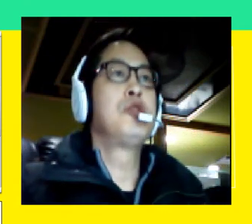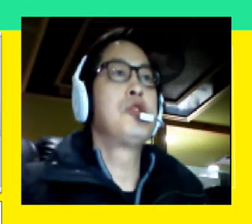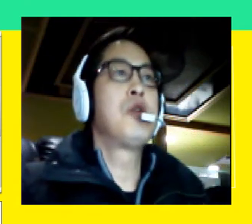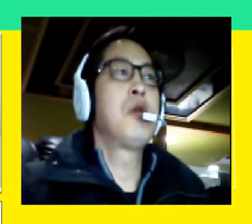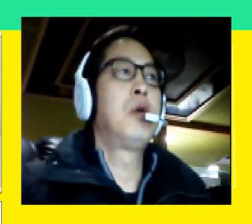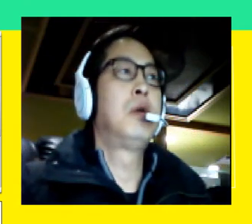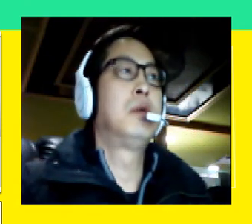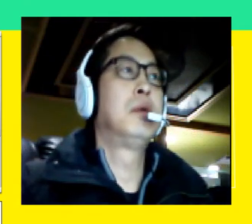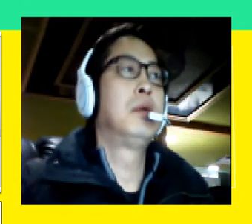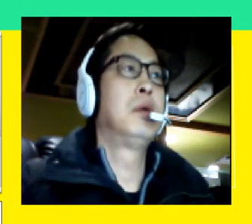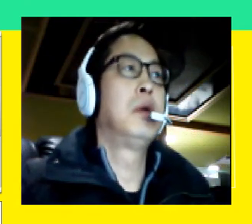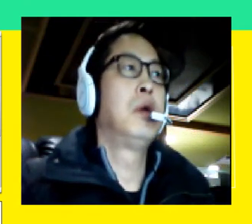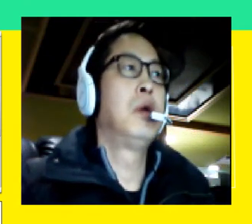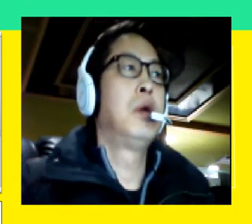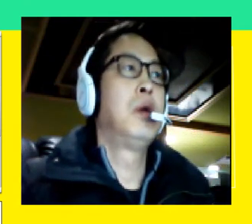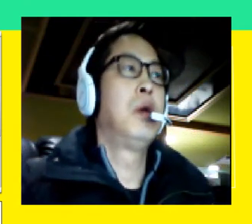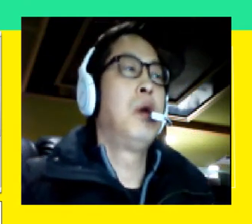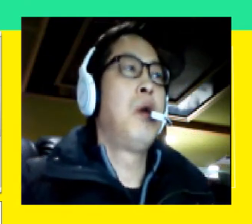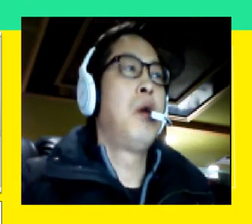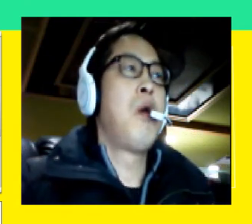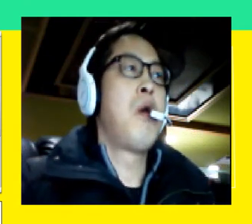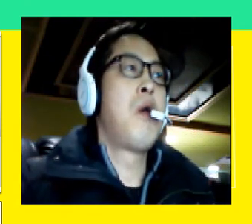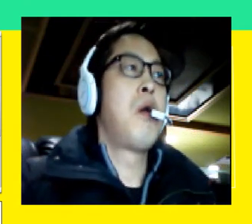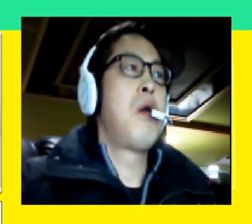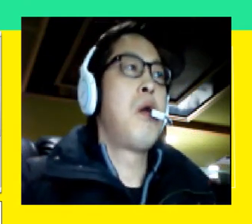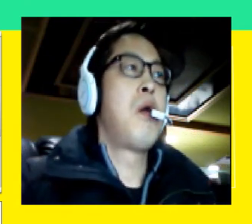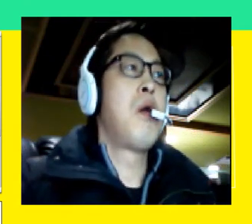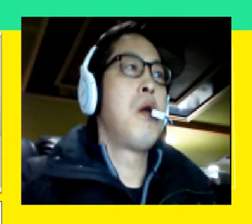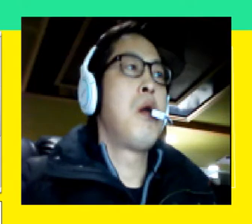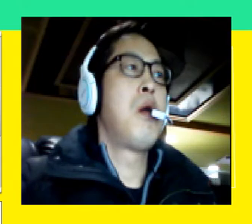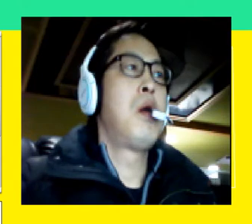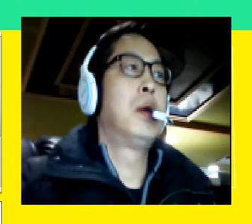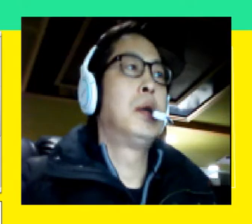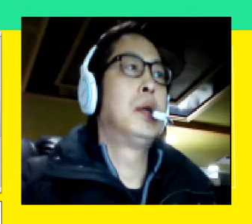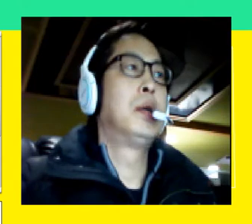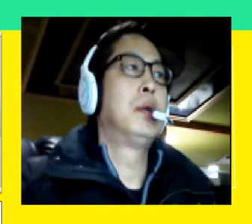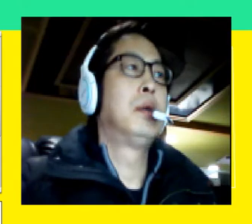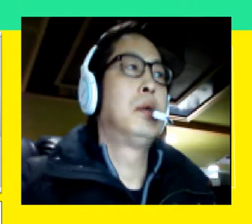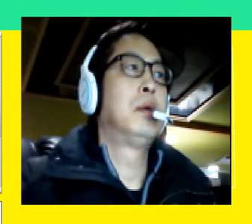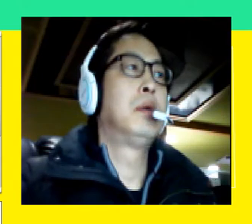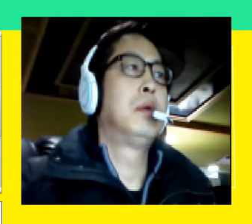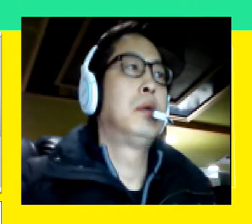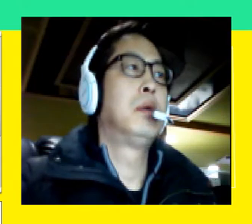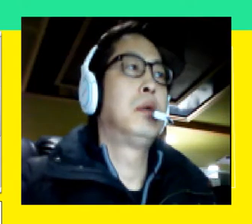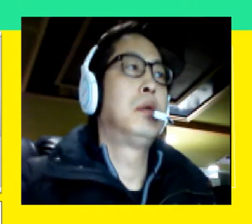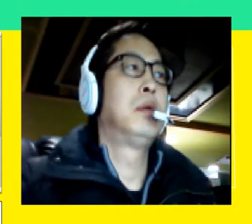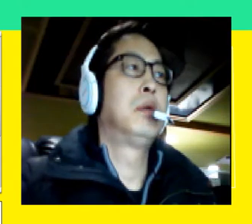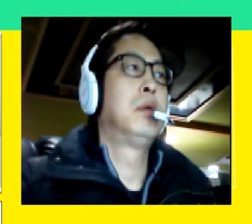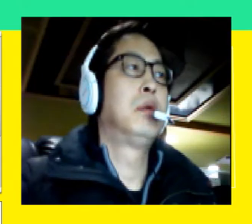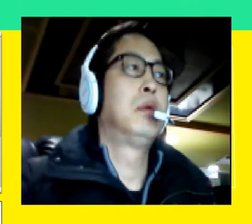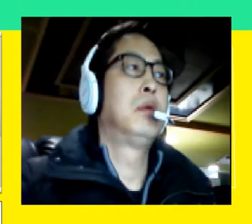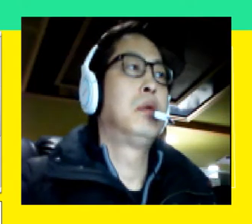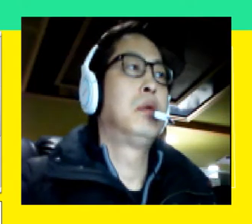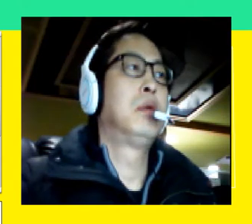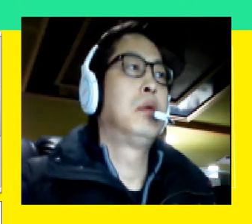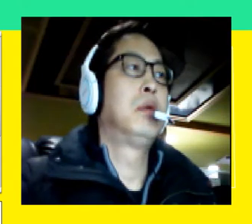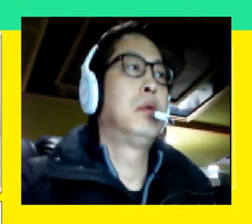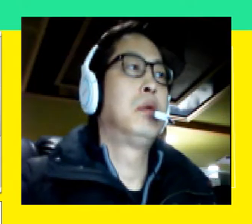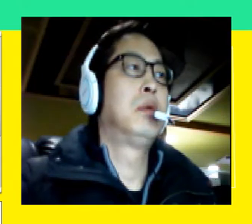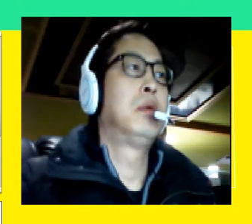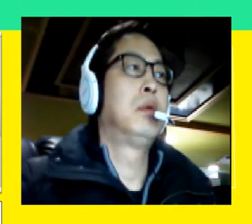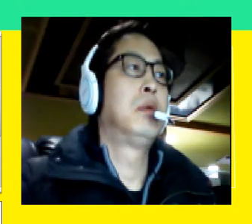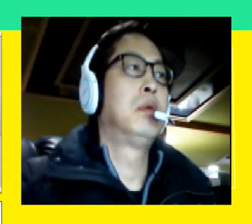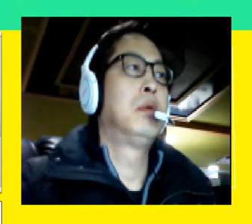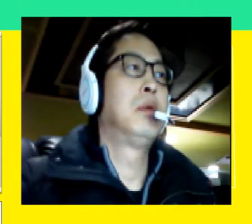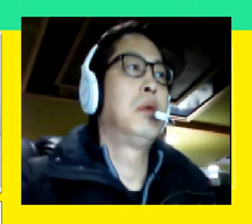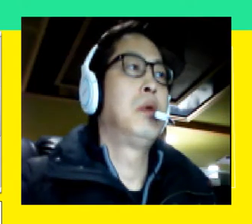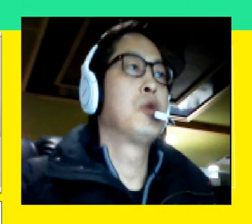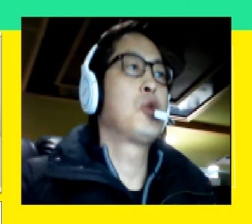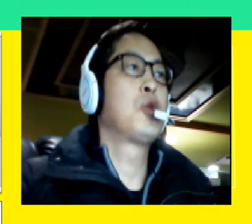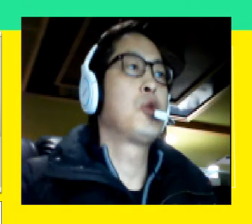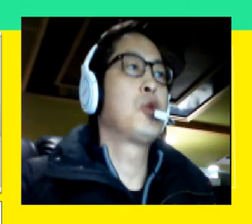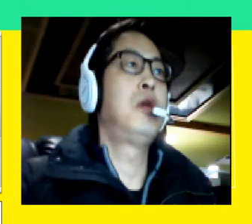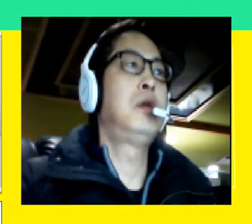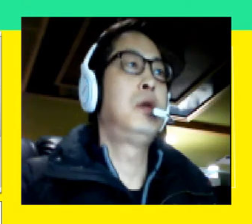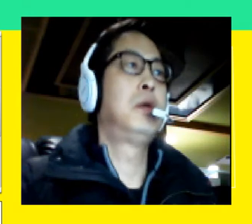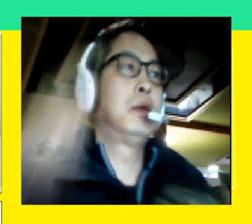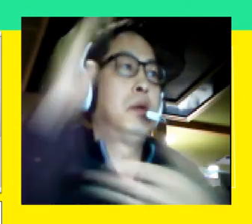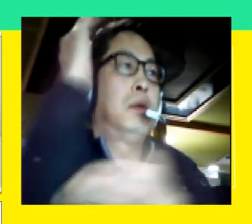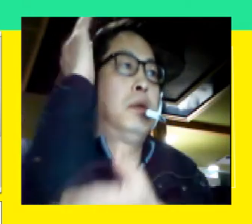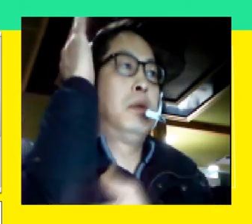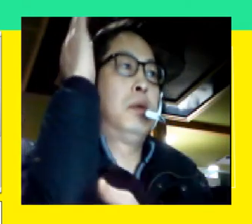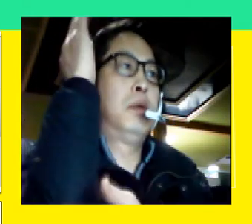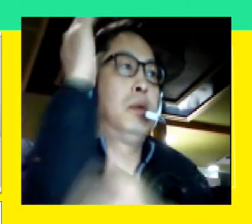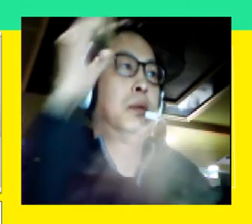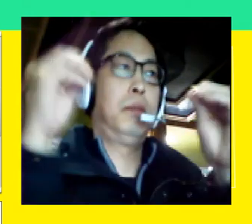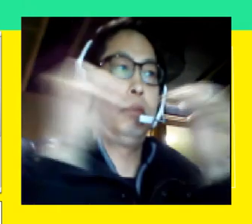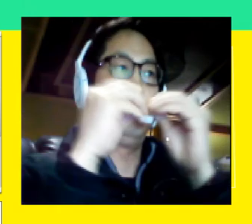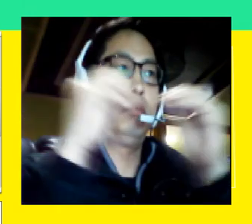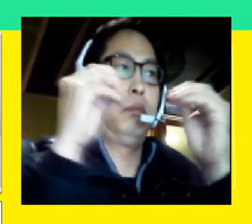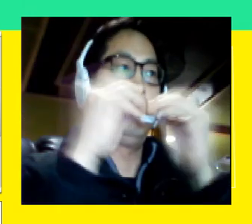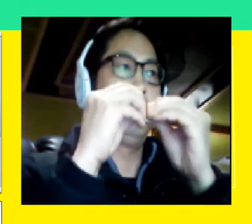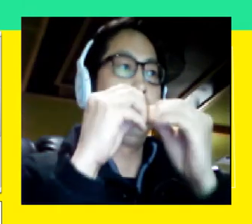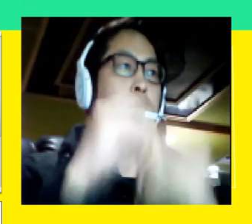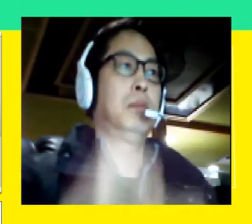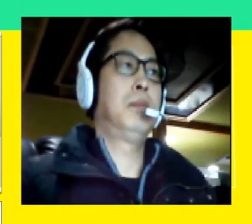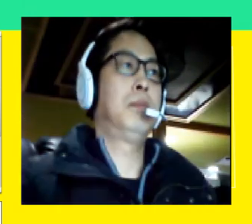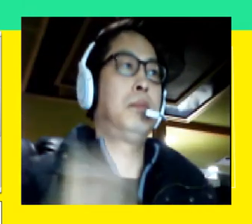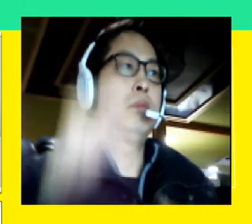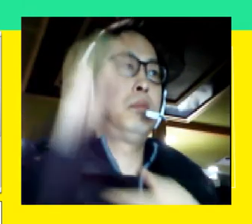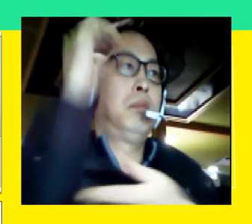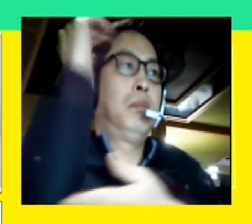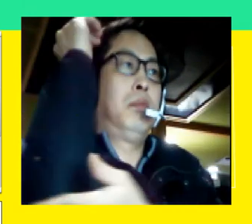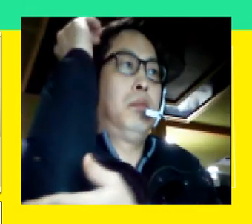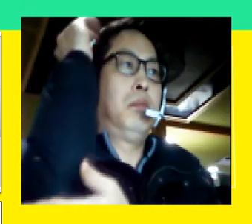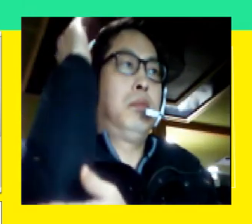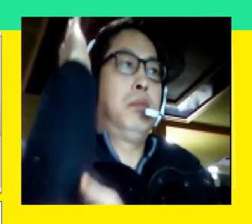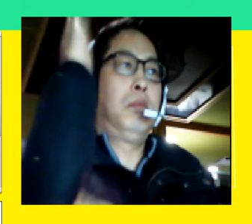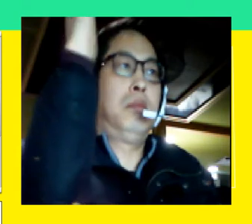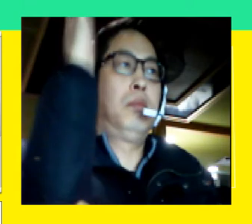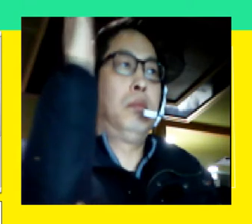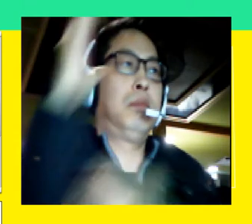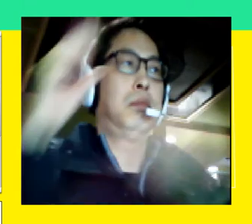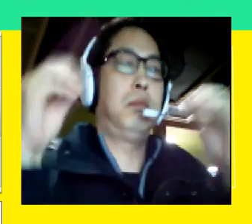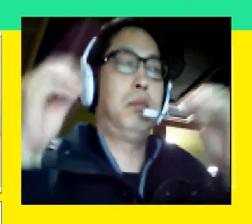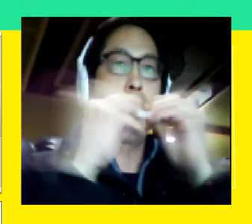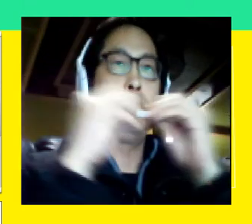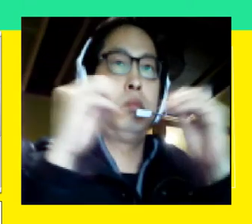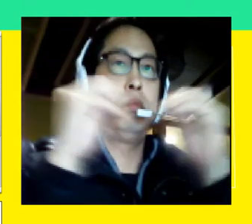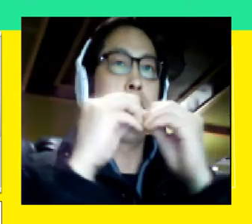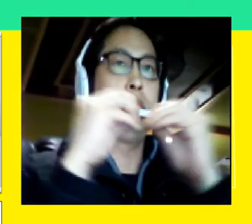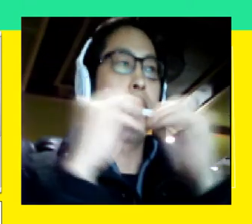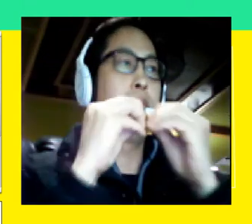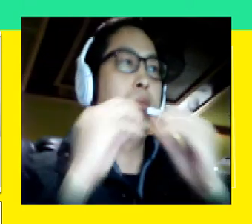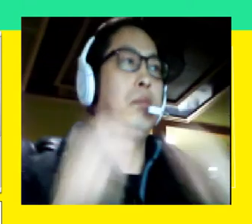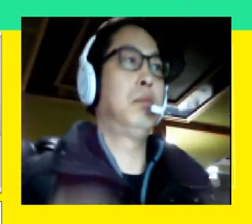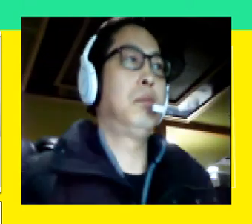먼저 소설...